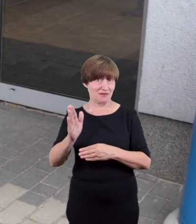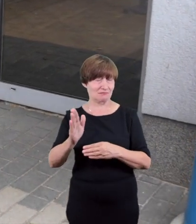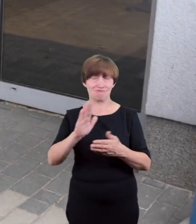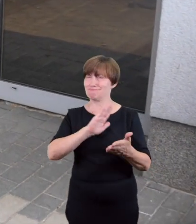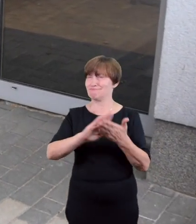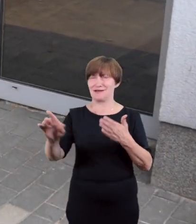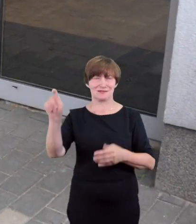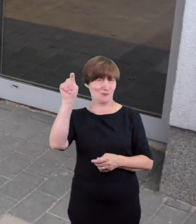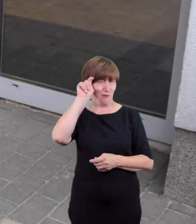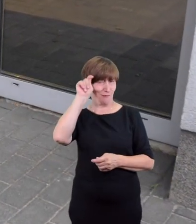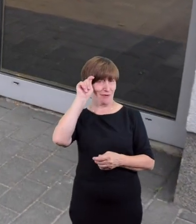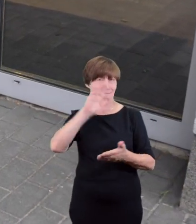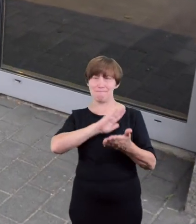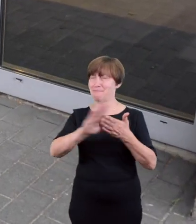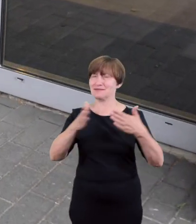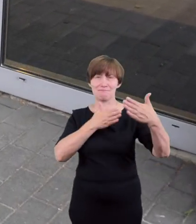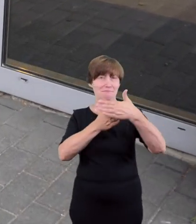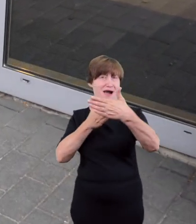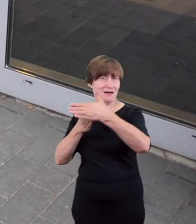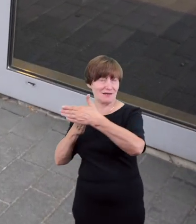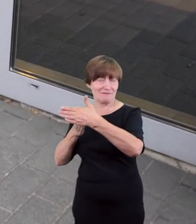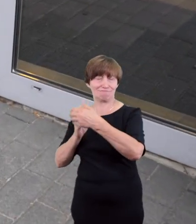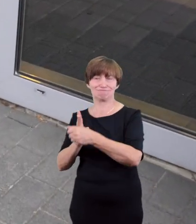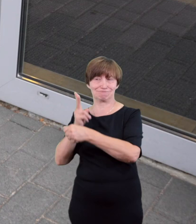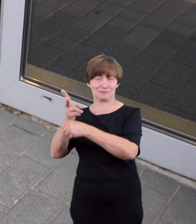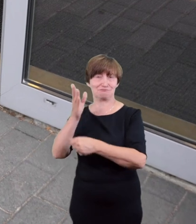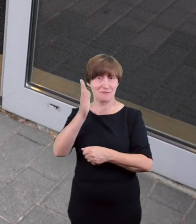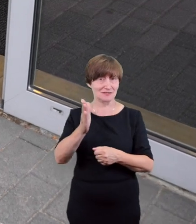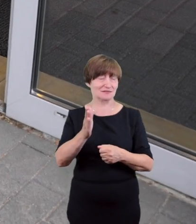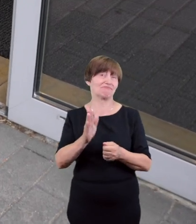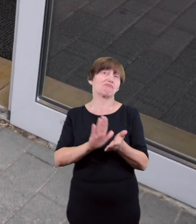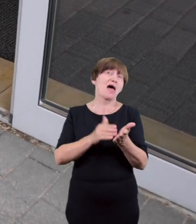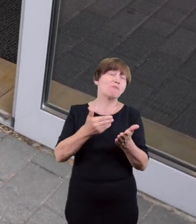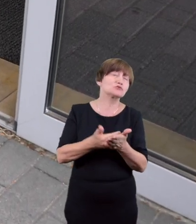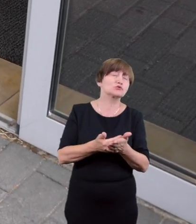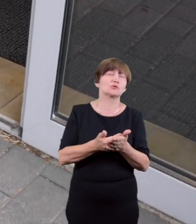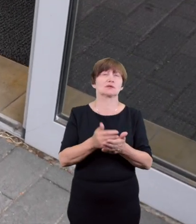szczególnie przyjazną dla osób poruszających się na wózkach inwalidzkich